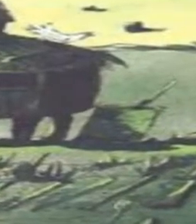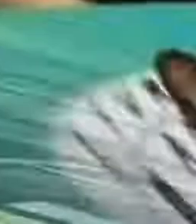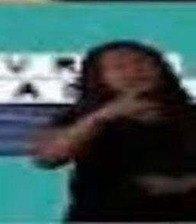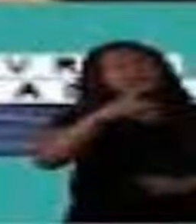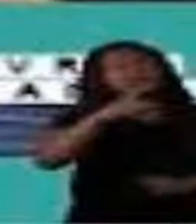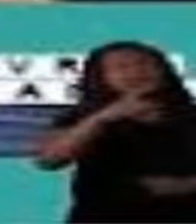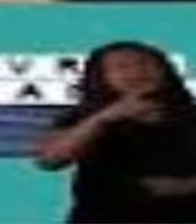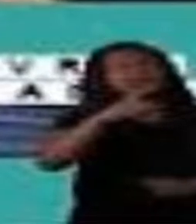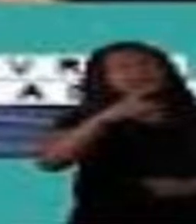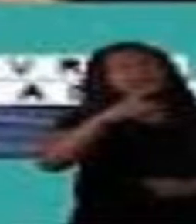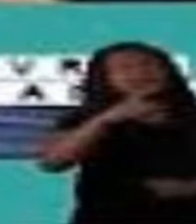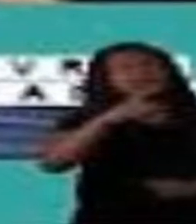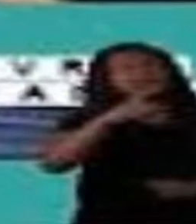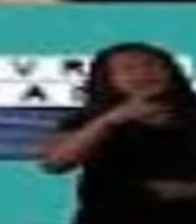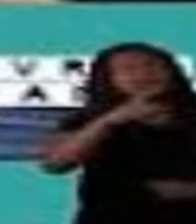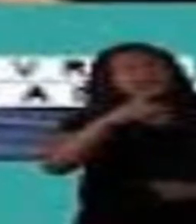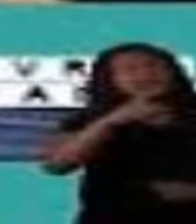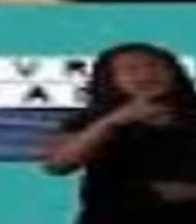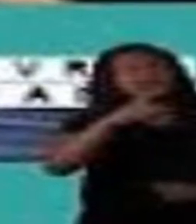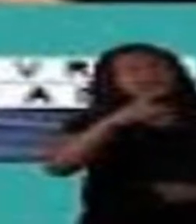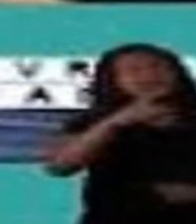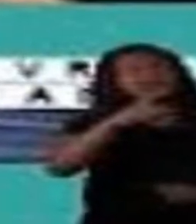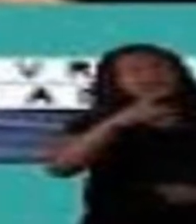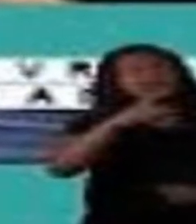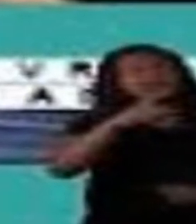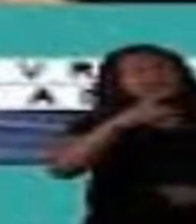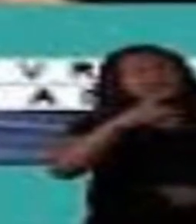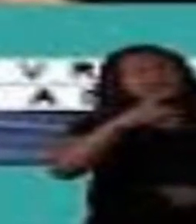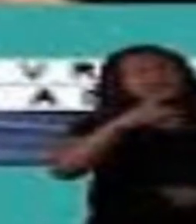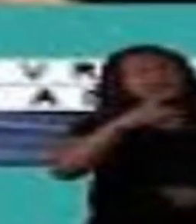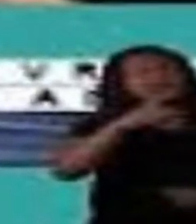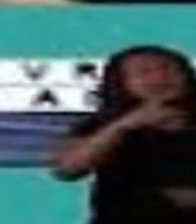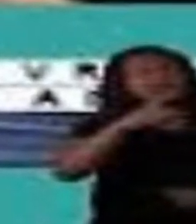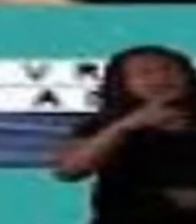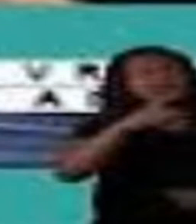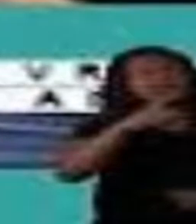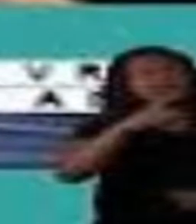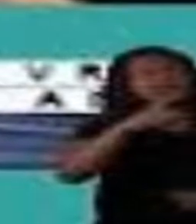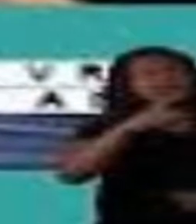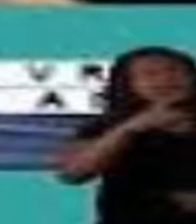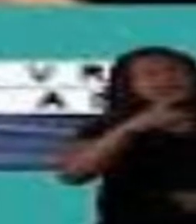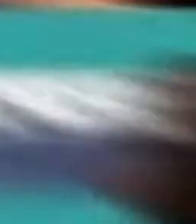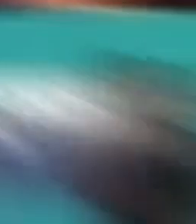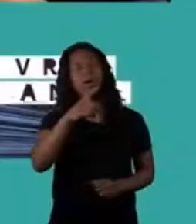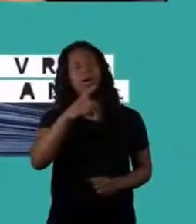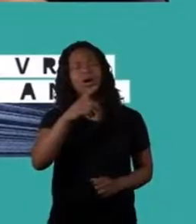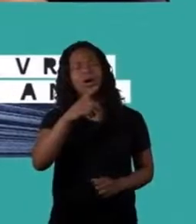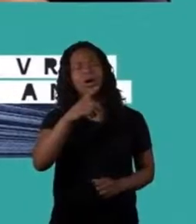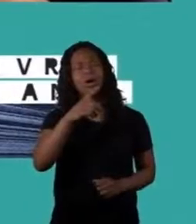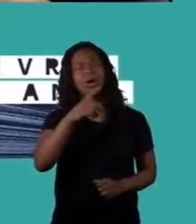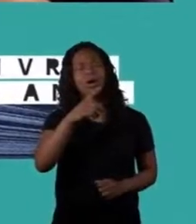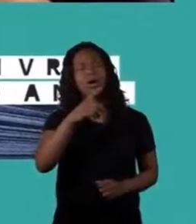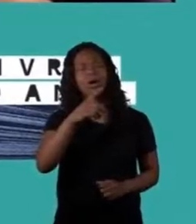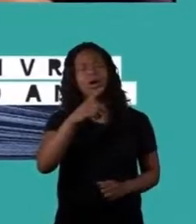Rosa (1908-1967) ao usar seu estilo para recontar a fábula dos "Três Porquinhos" como uma